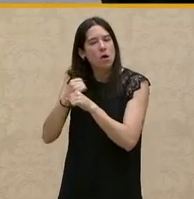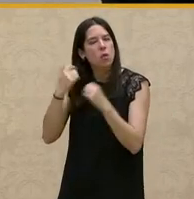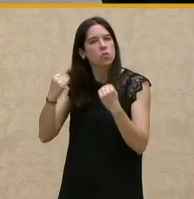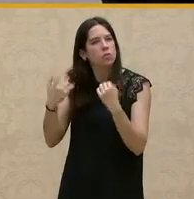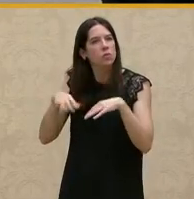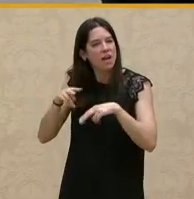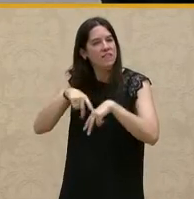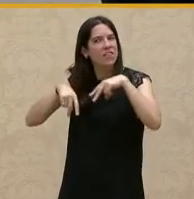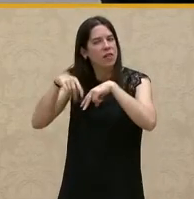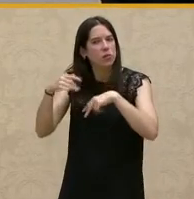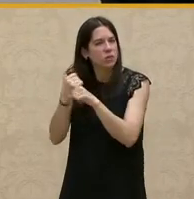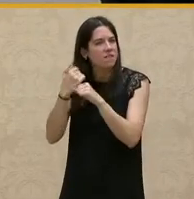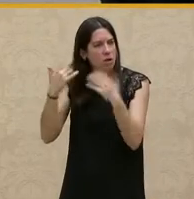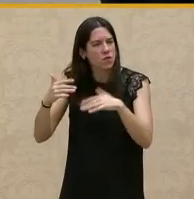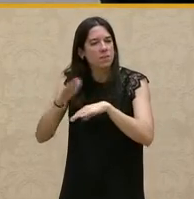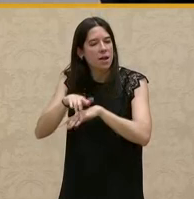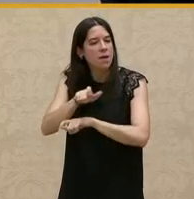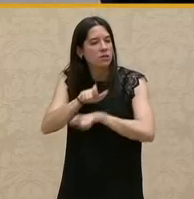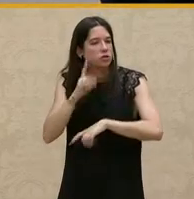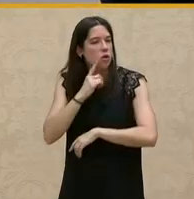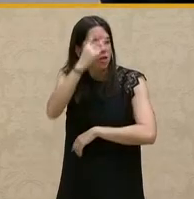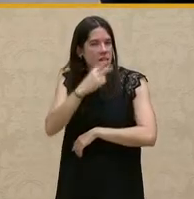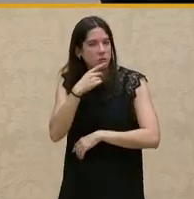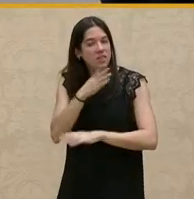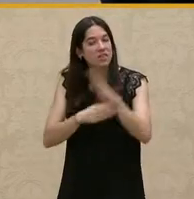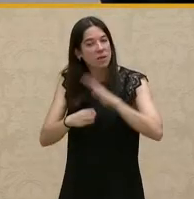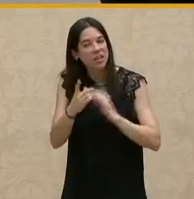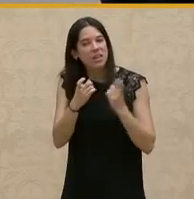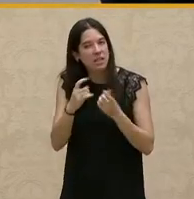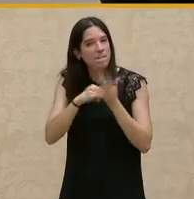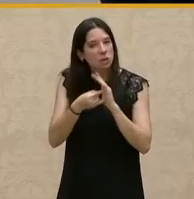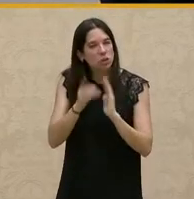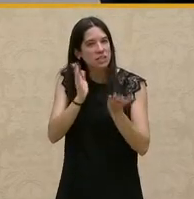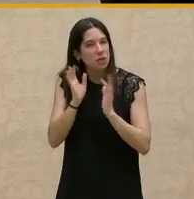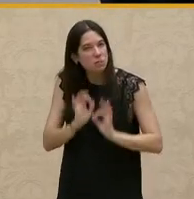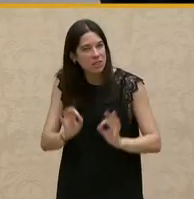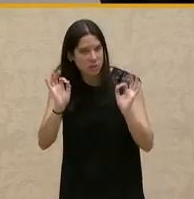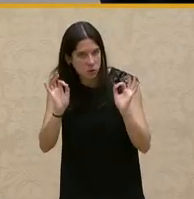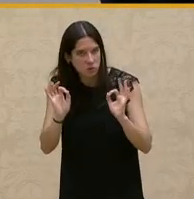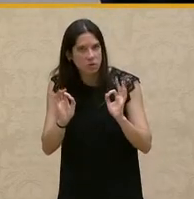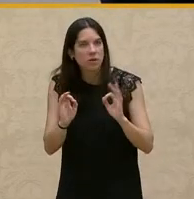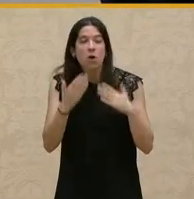Una discapacidad que requiere métodos específicos. Os agradezco mucho la conversación que tuvimos